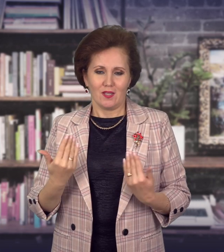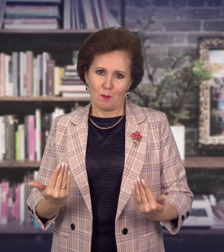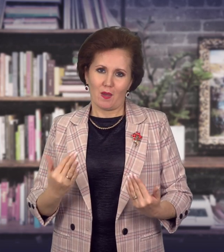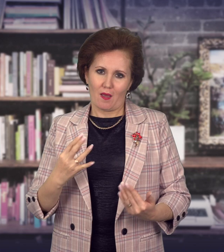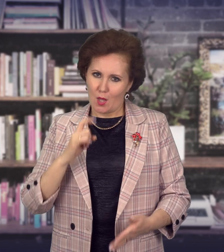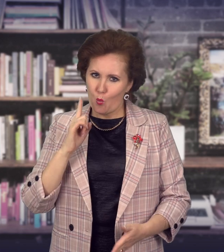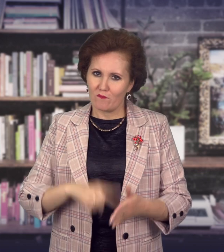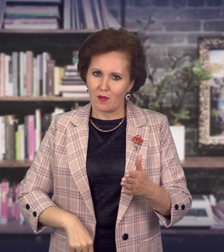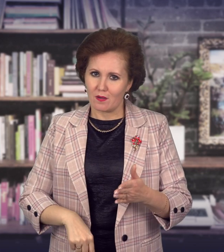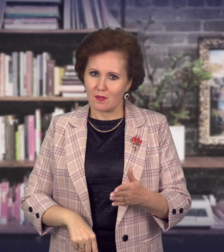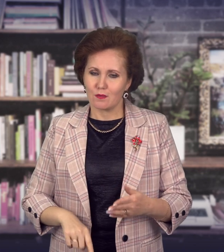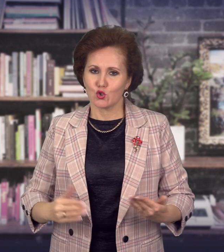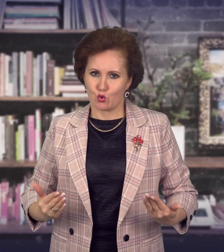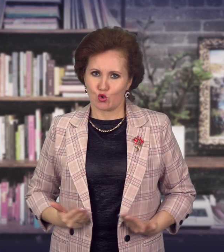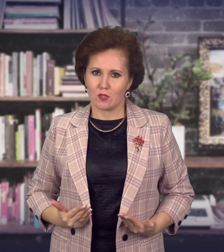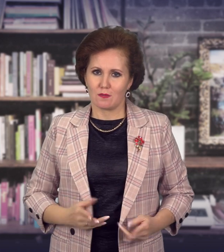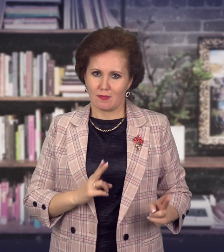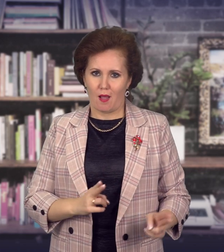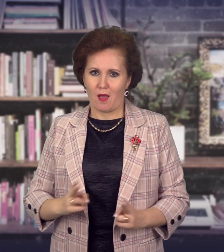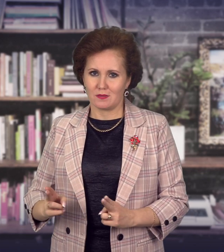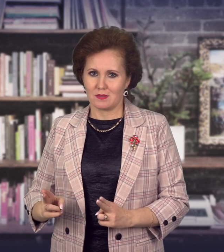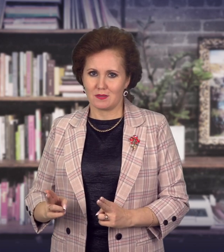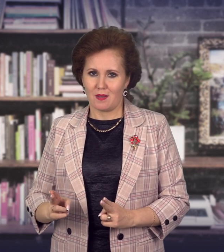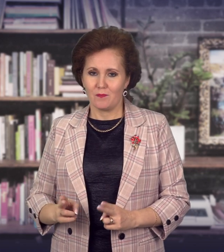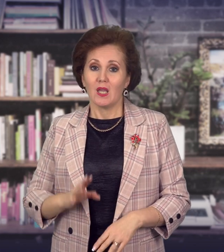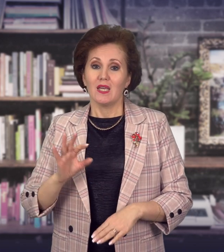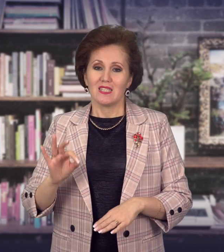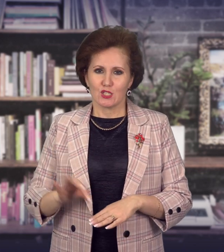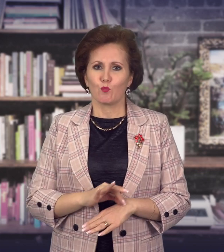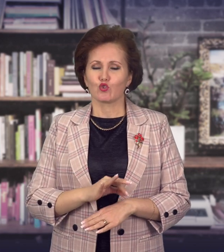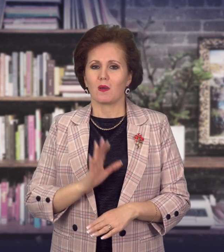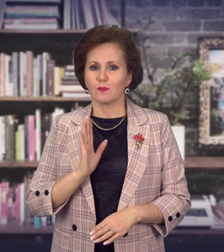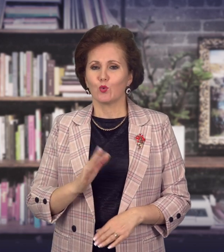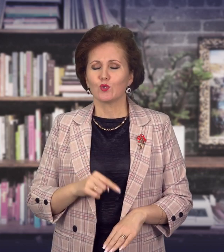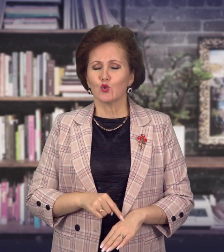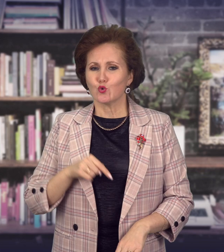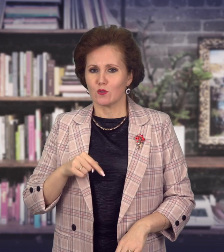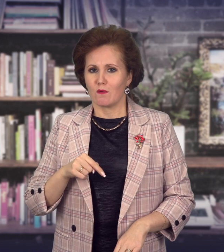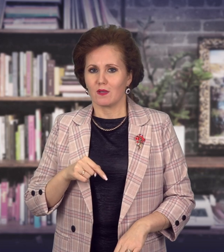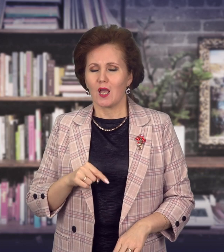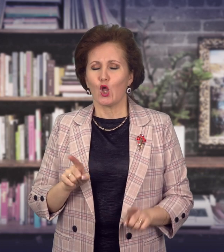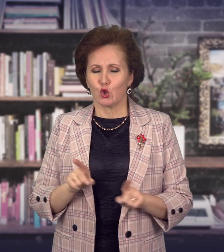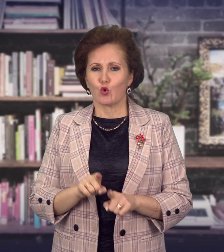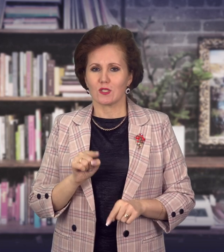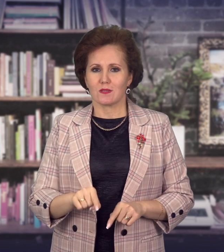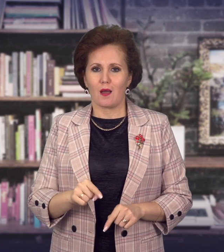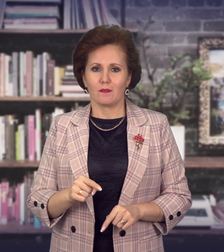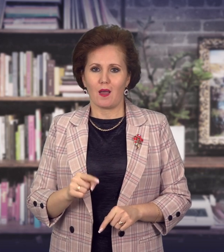И теперь она уверена, что жизнь наладится! И с мужем они будут чувствовать то же самое,